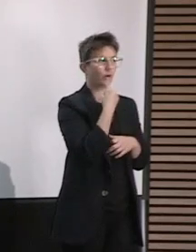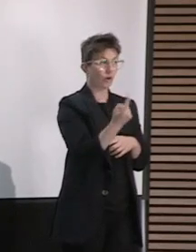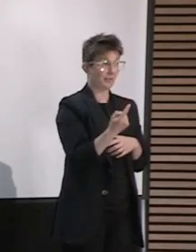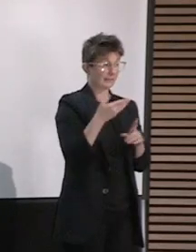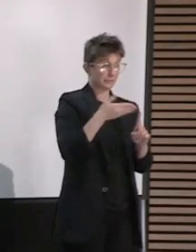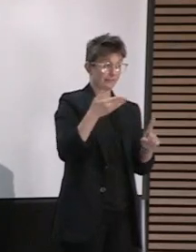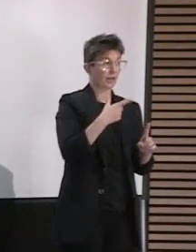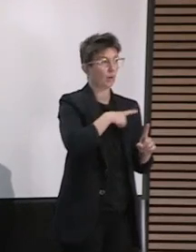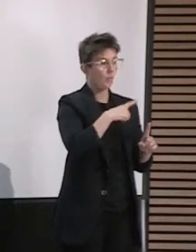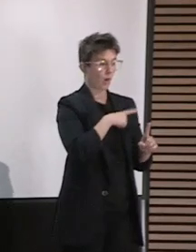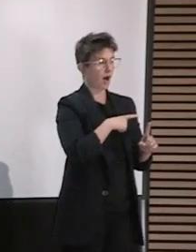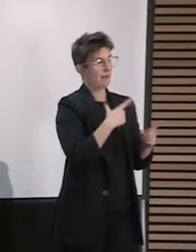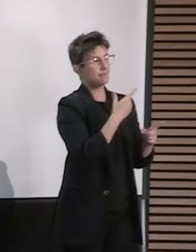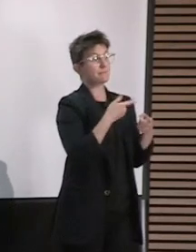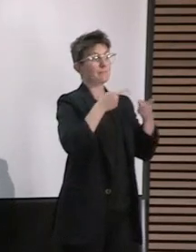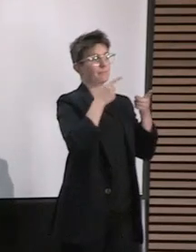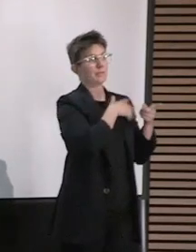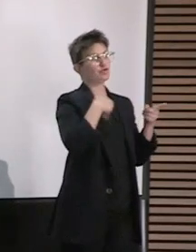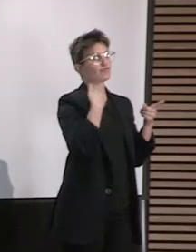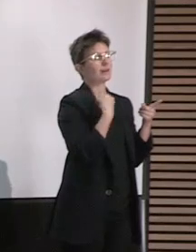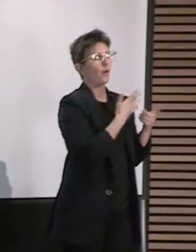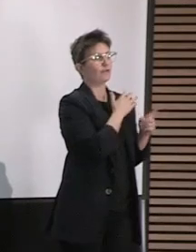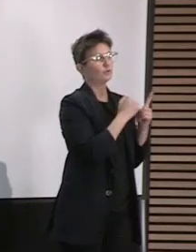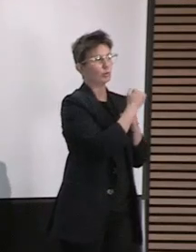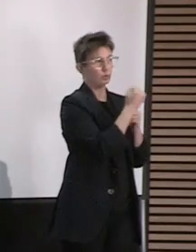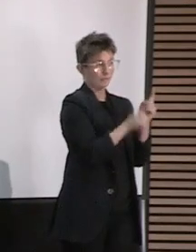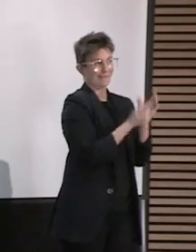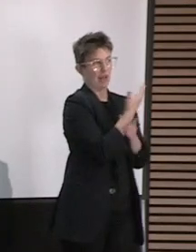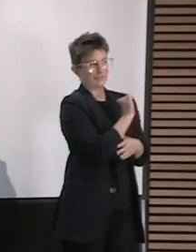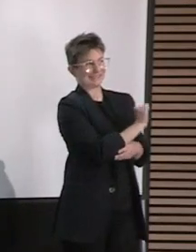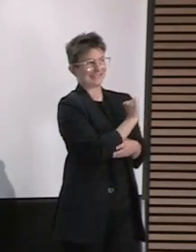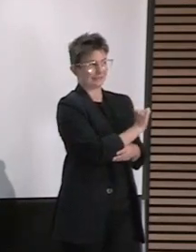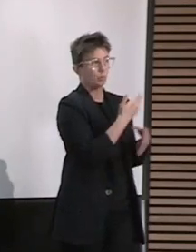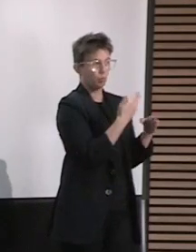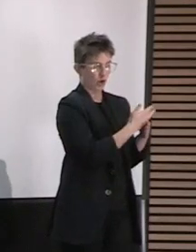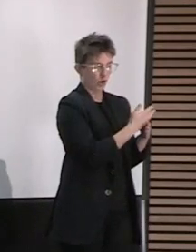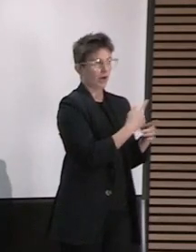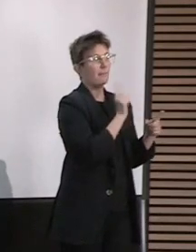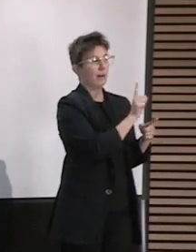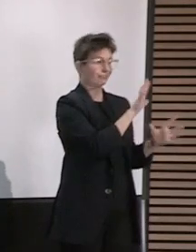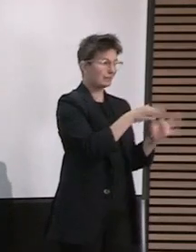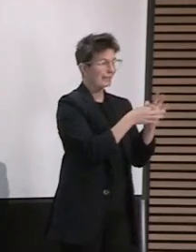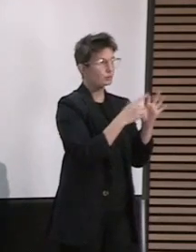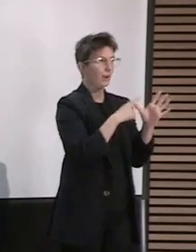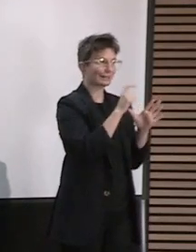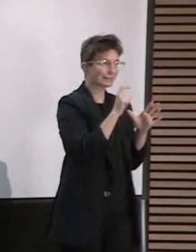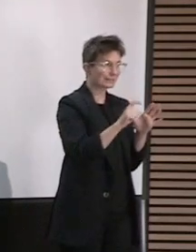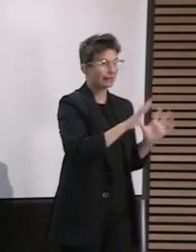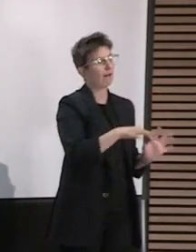Kaore au e whakapono ki tera. He maha nga tautoko a te Kawanatanga mo nga taangata